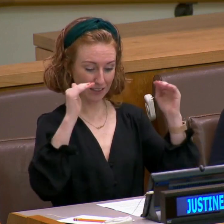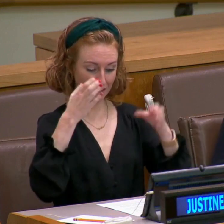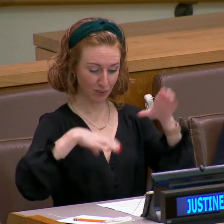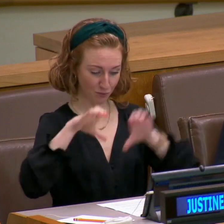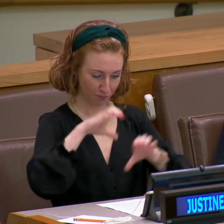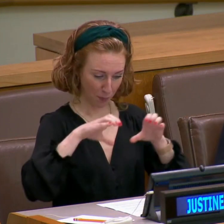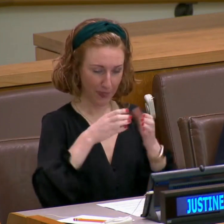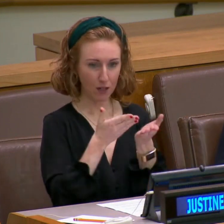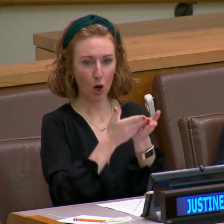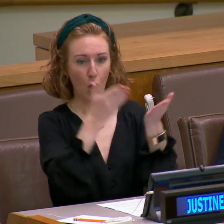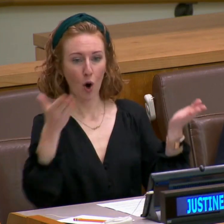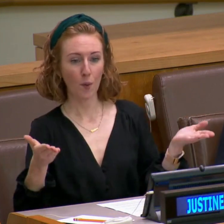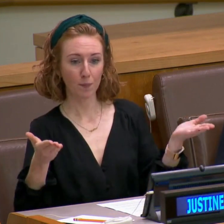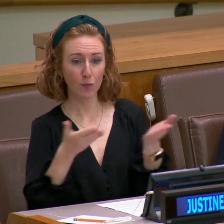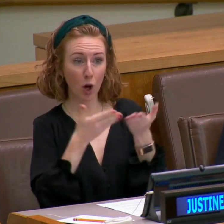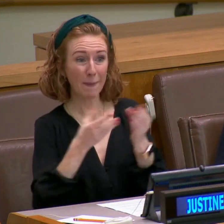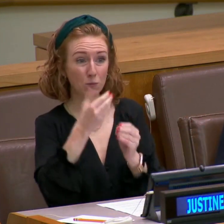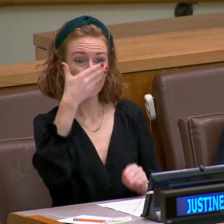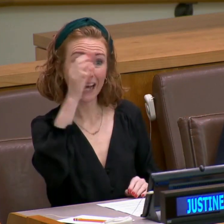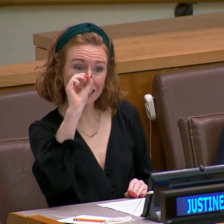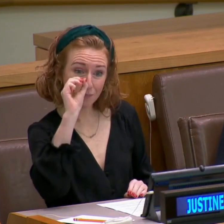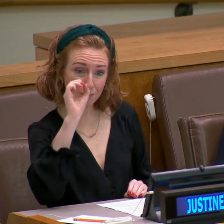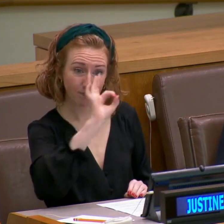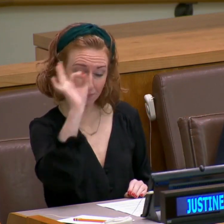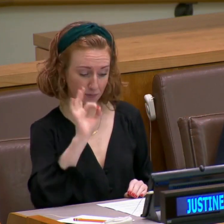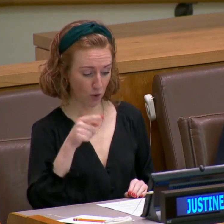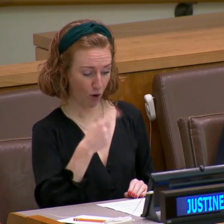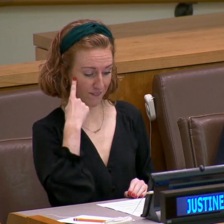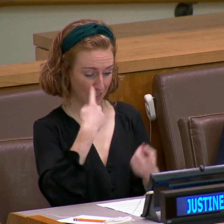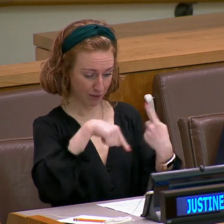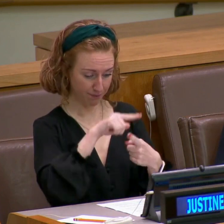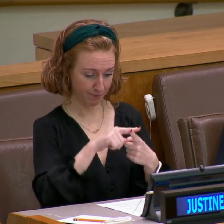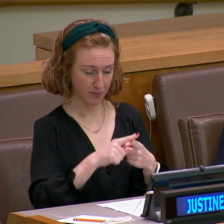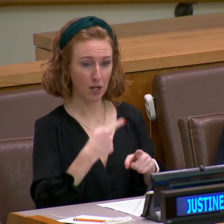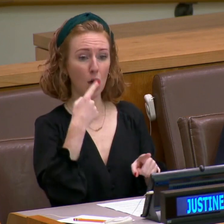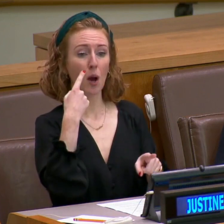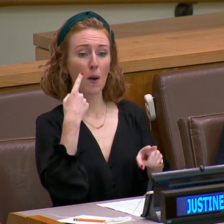los estándares esperados en ciencia en comparación con el 90% de sus homólogos oyentes, y